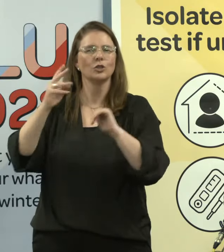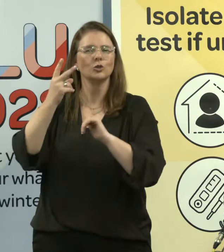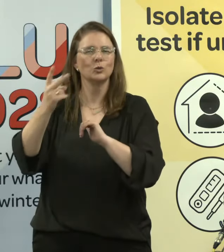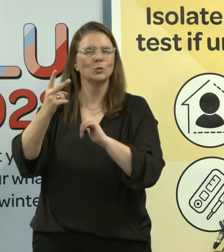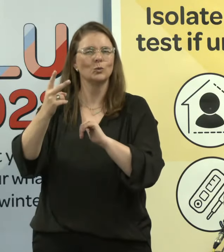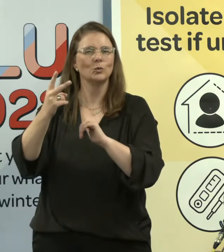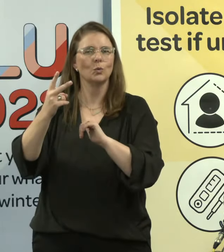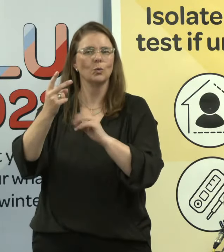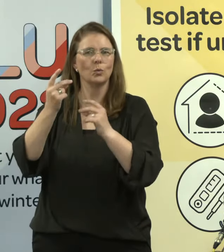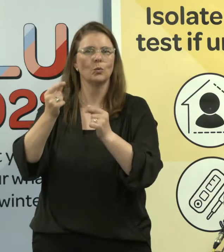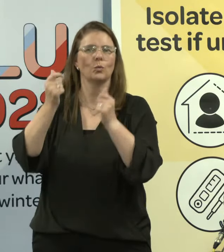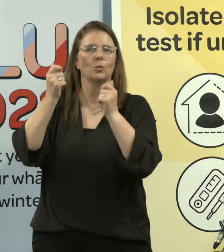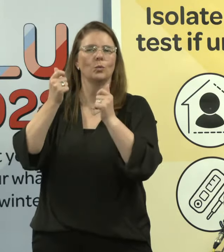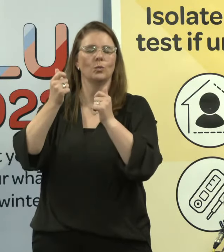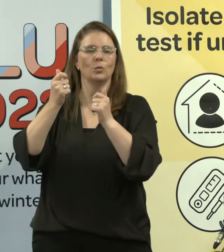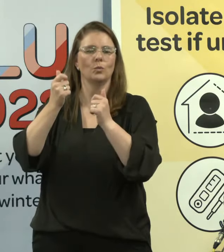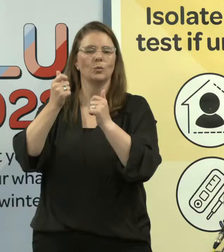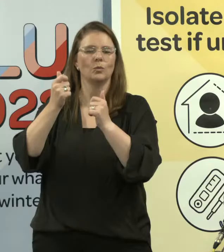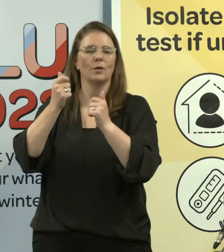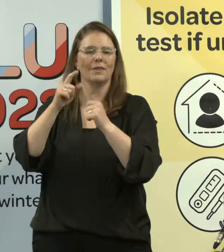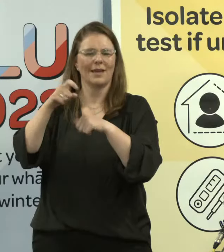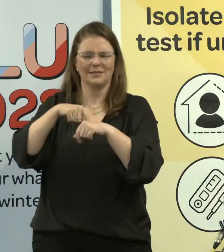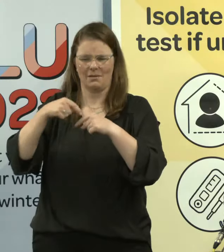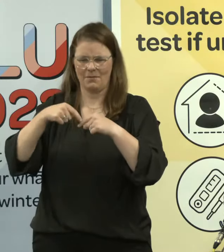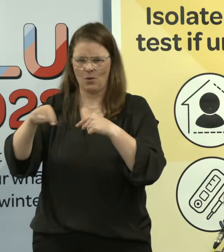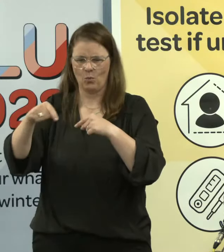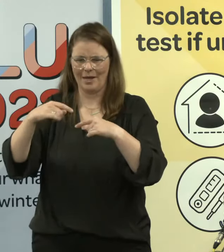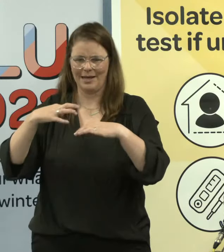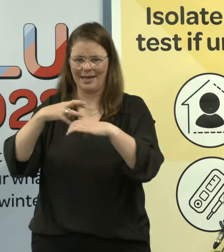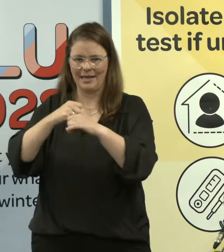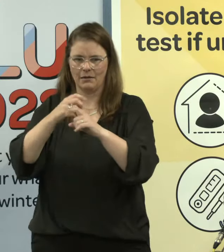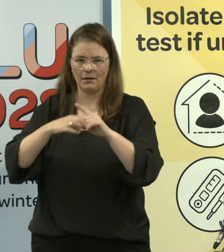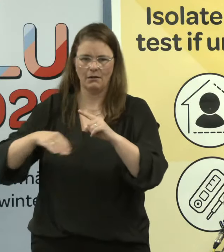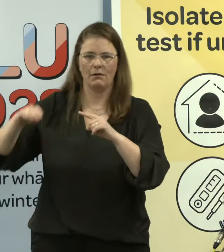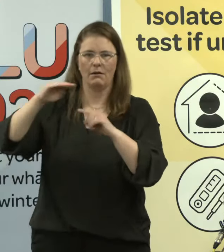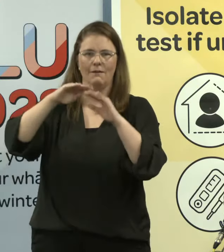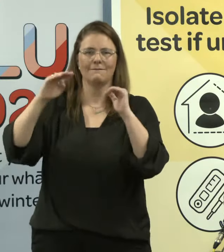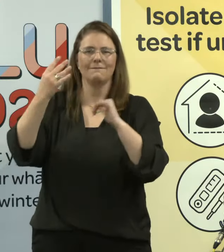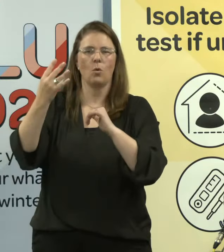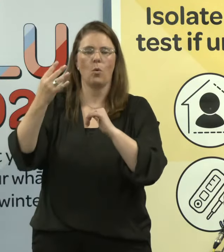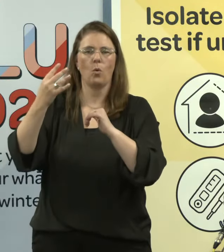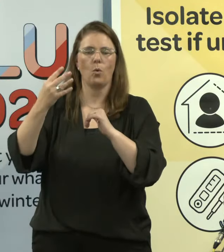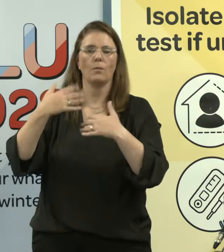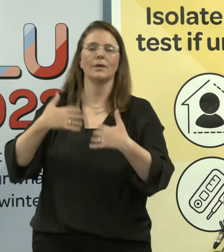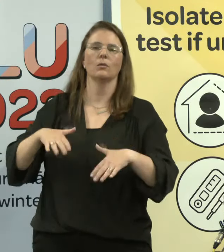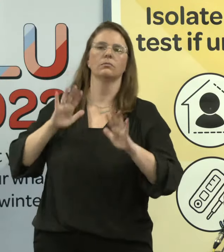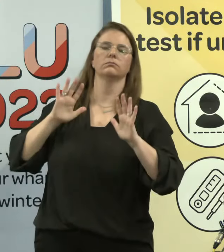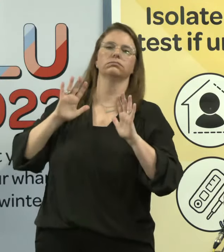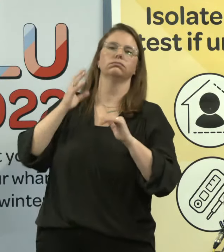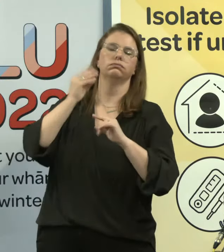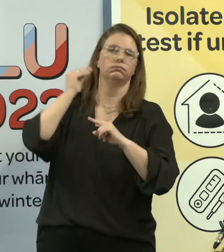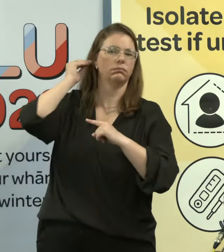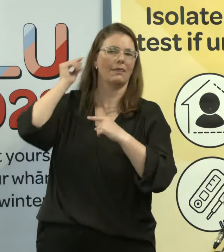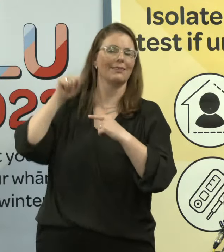mataara. A, i tana panui i tera, kei te haere te whenua, ki taku